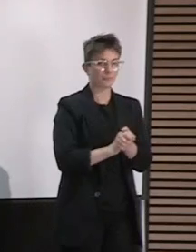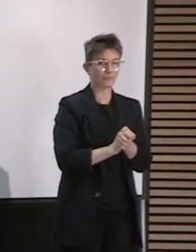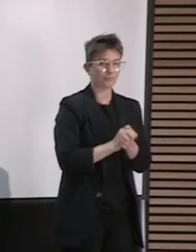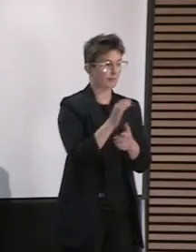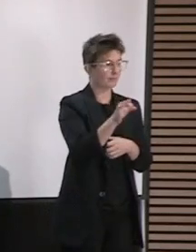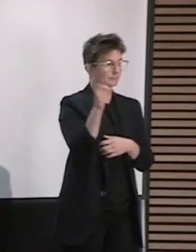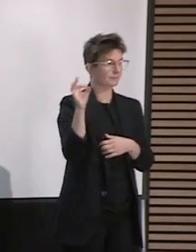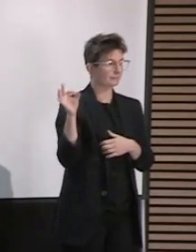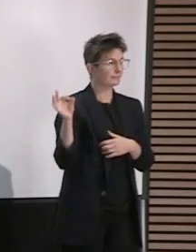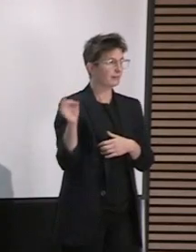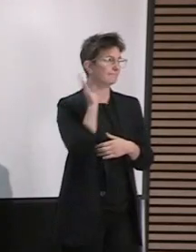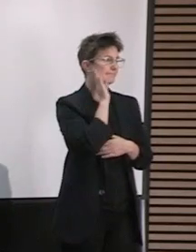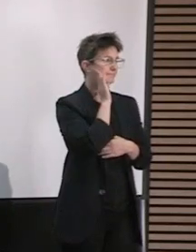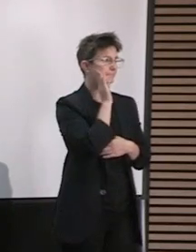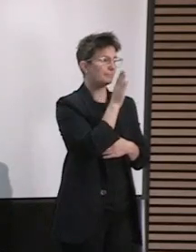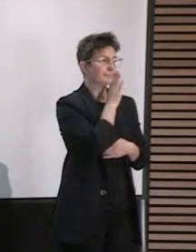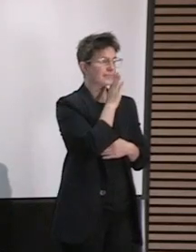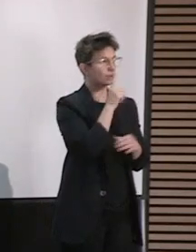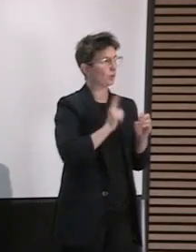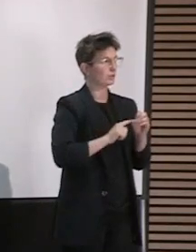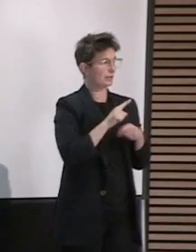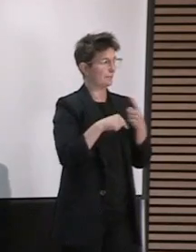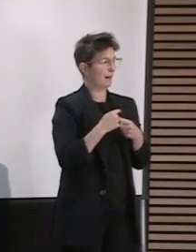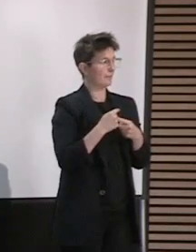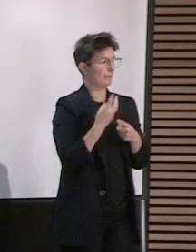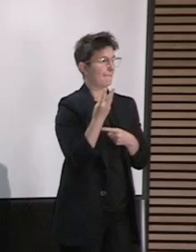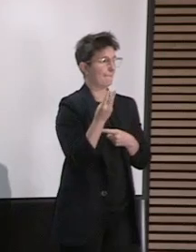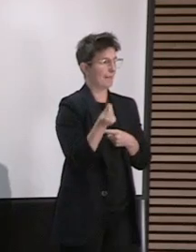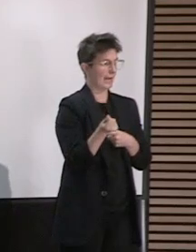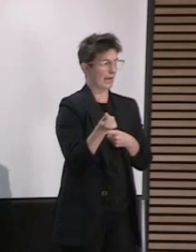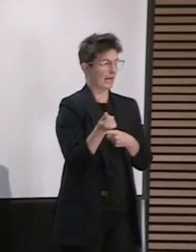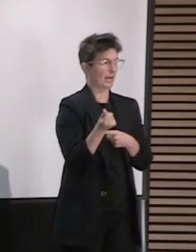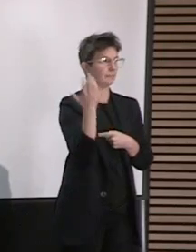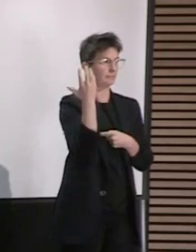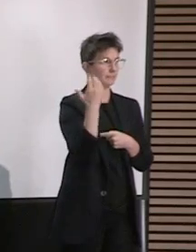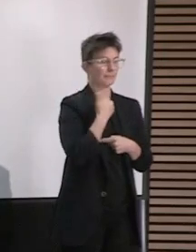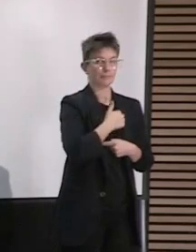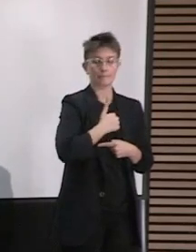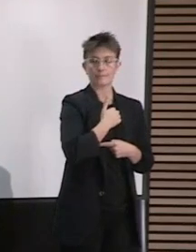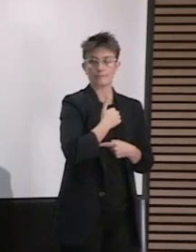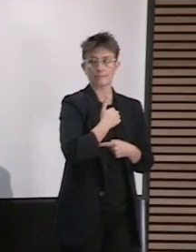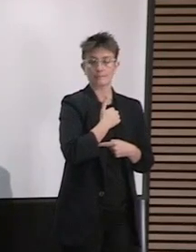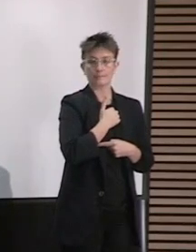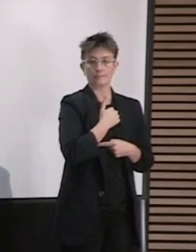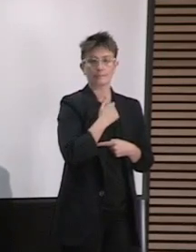ki tena. Tiki atu ki te Kura Kaupapa Hoko o Taranaki, kei a